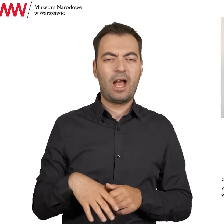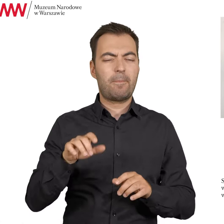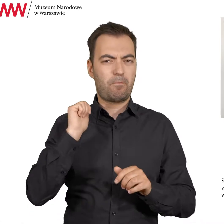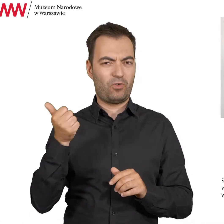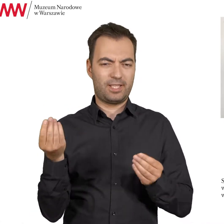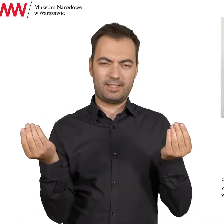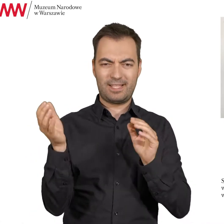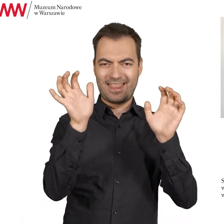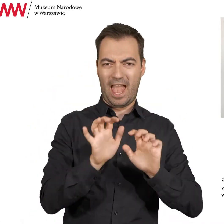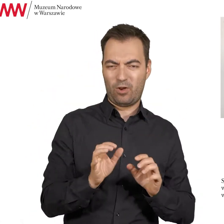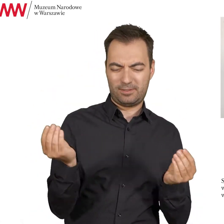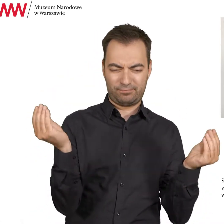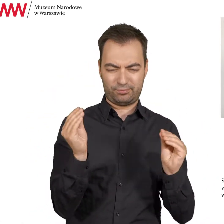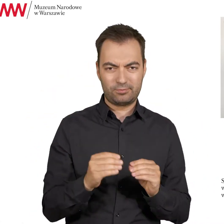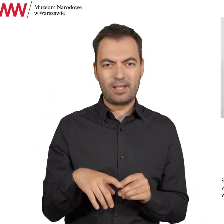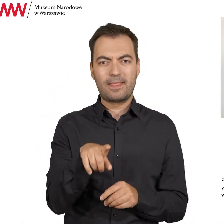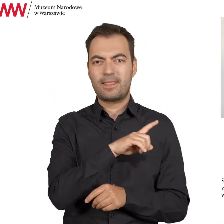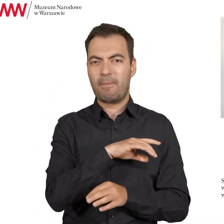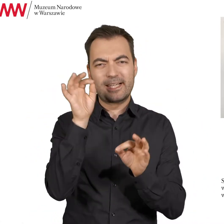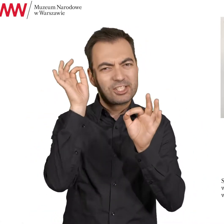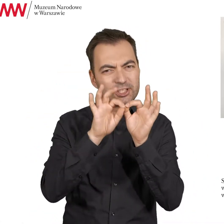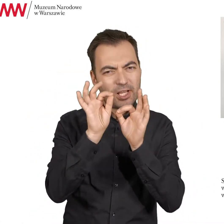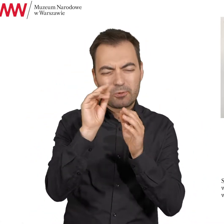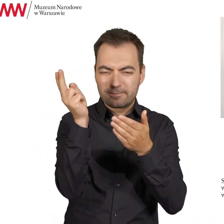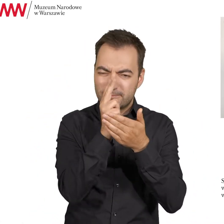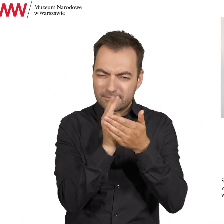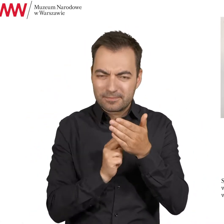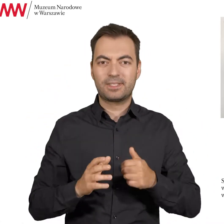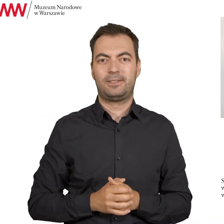i profesjonalnie ozdobiono, z dbałością o szczegóły